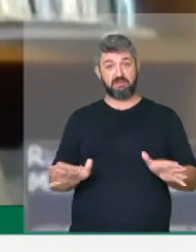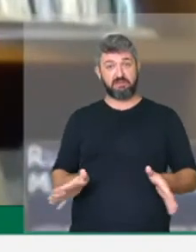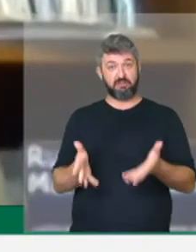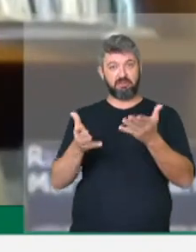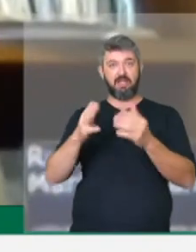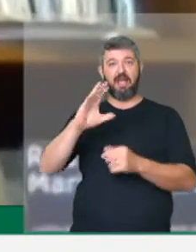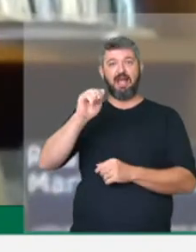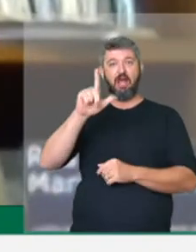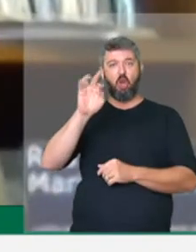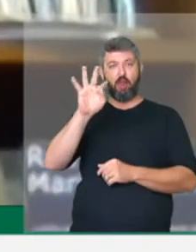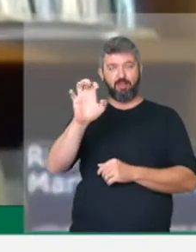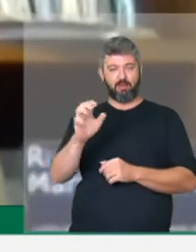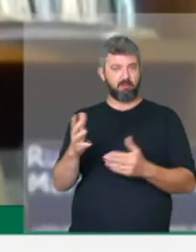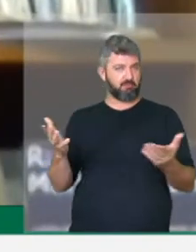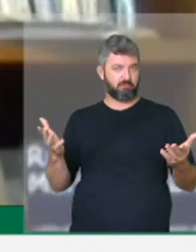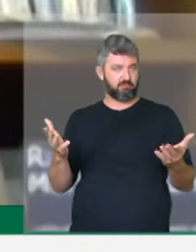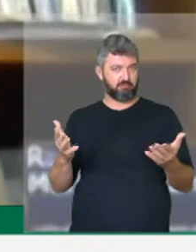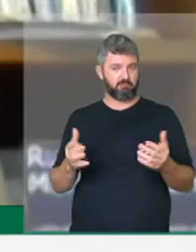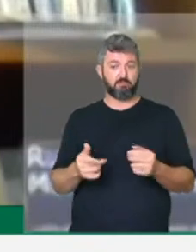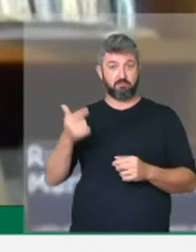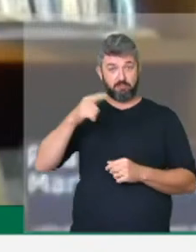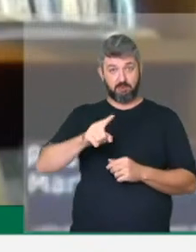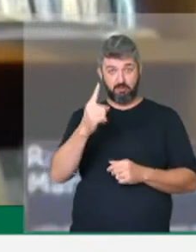TAMBÉM. NÓS DEVERÍAMOS REVER ENTENDE PORQUE É CLARO QUE O... OS PARLAMENTARES